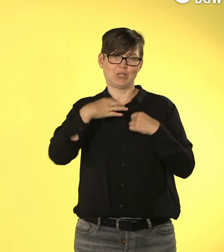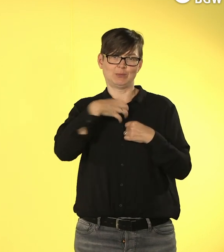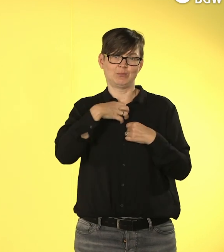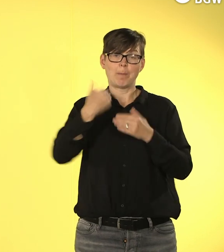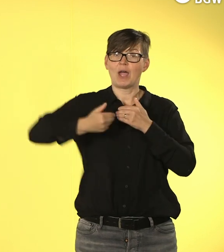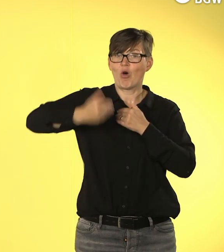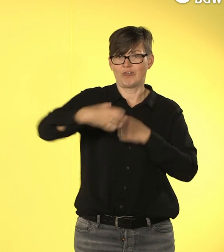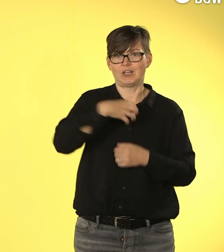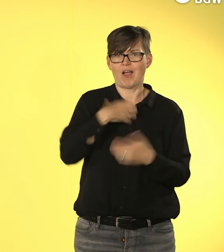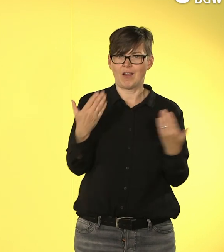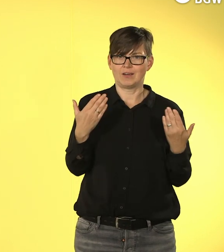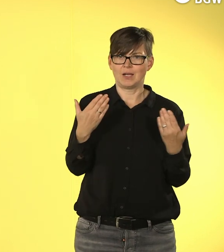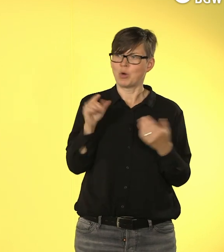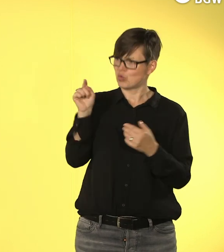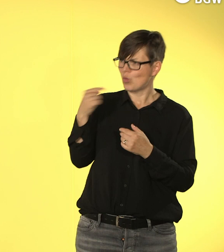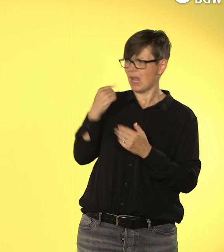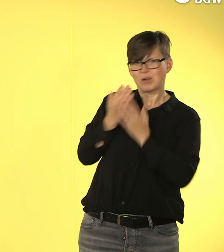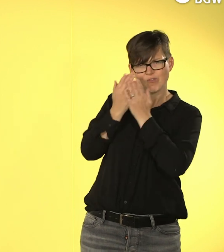Das hast du vorhin angesprochen.